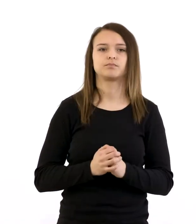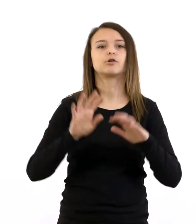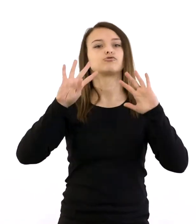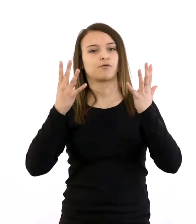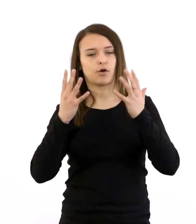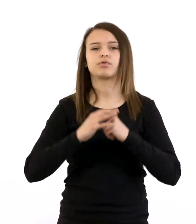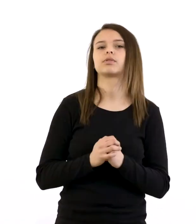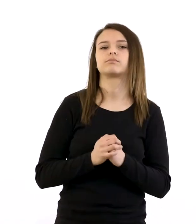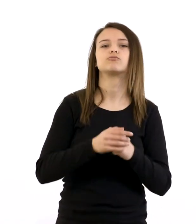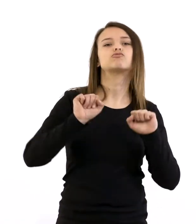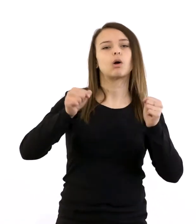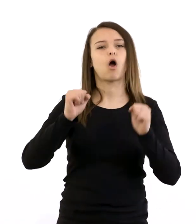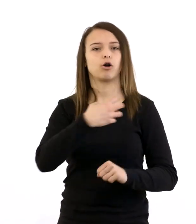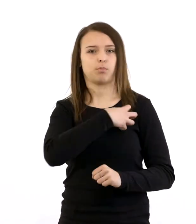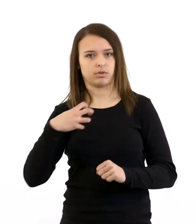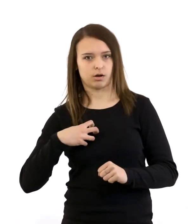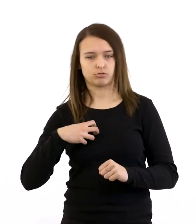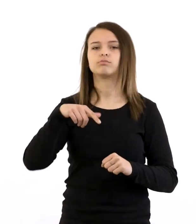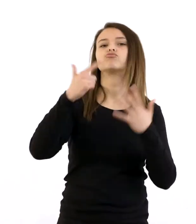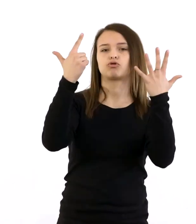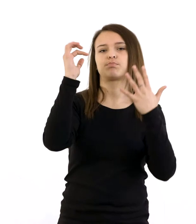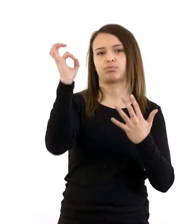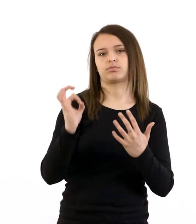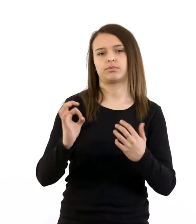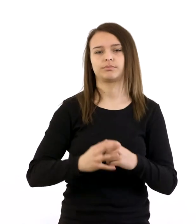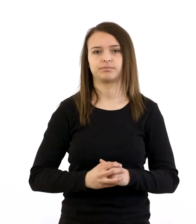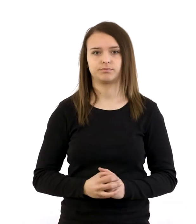działalność gospodarcza – 7% organizacji.